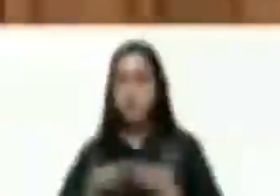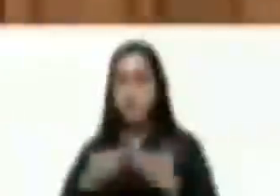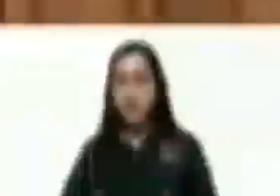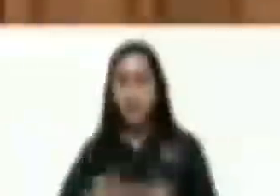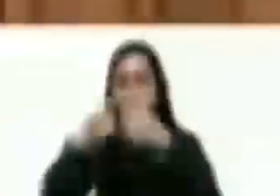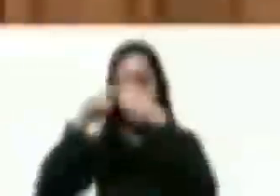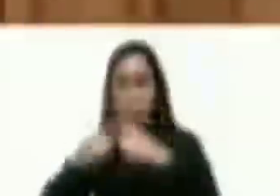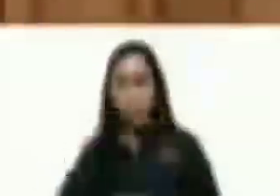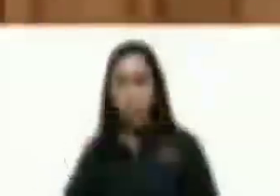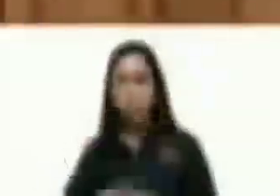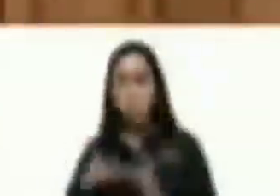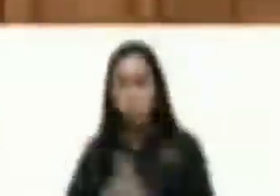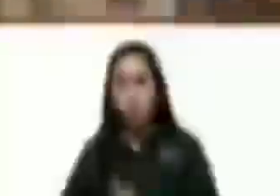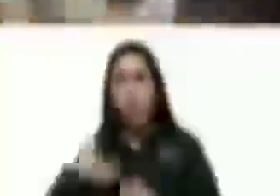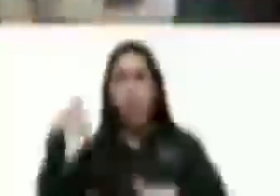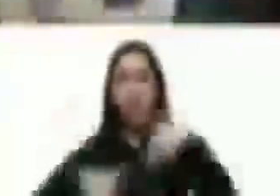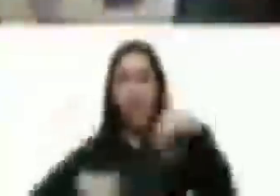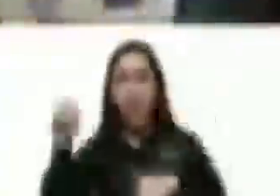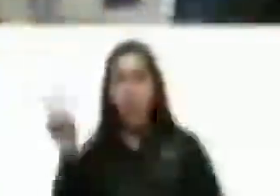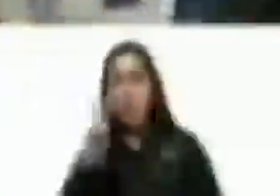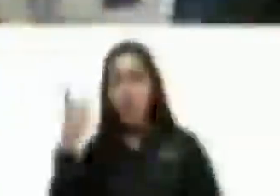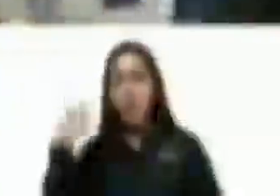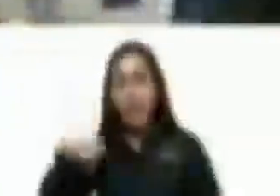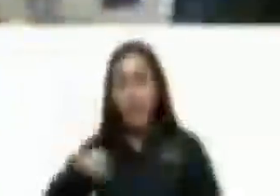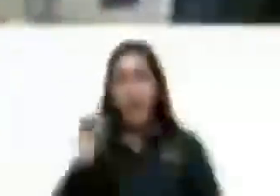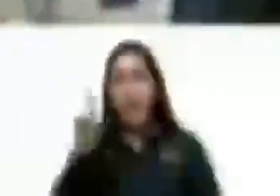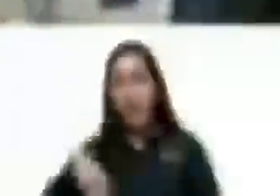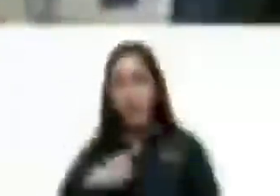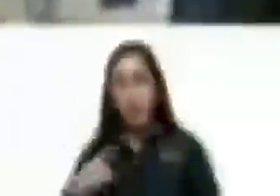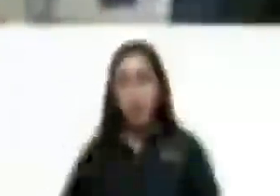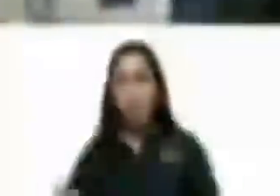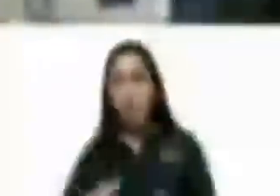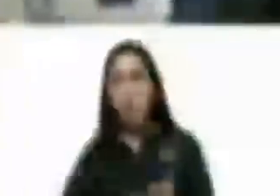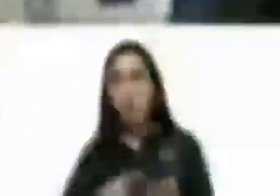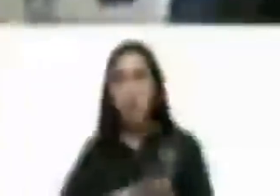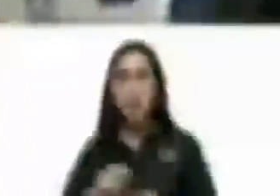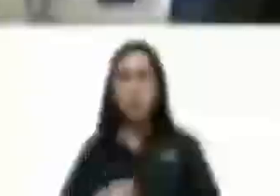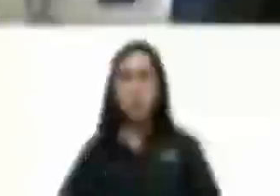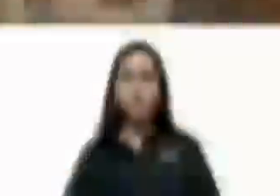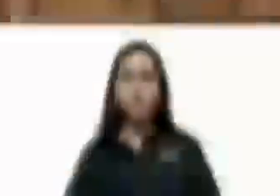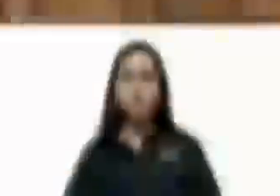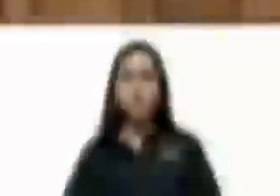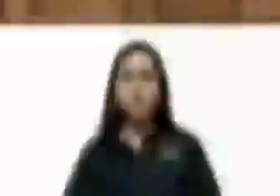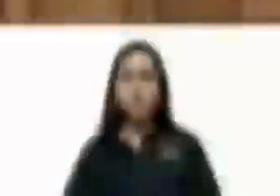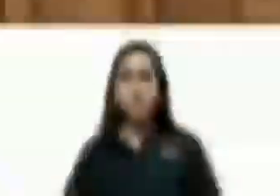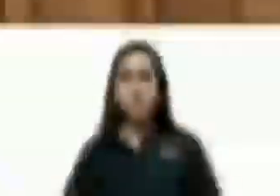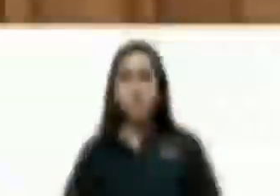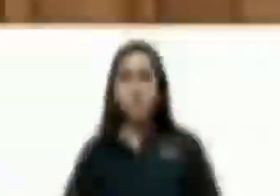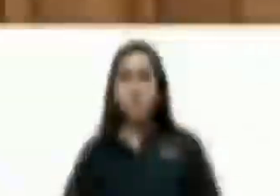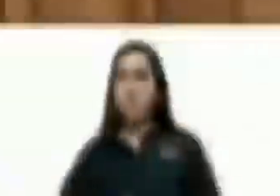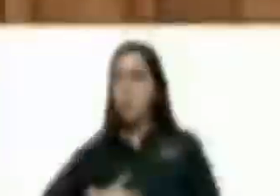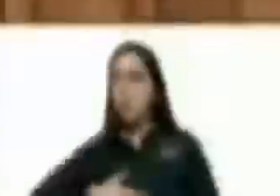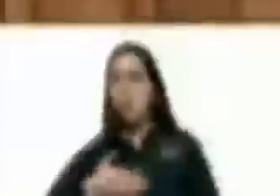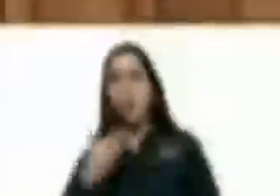de todo eso vamos a seguir con el mismo cuentico del interinato y vamos a seguir con lo mismo